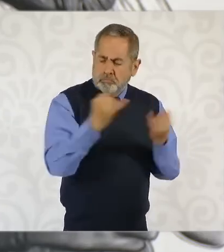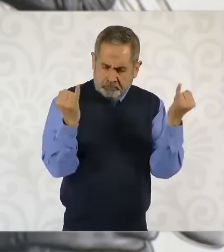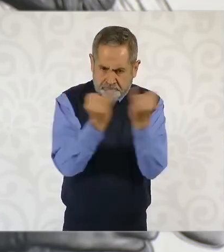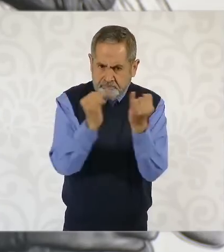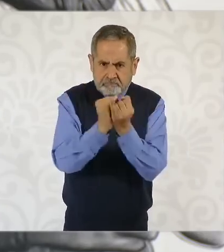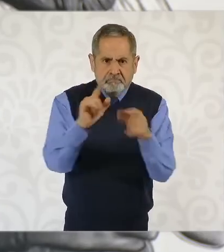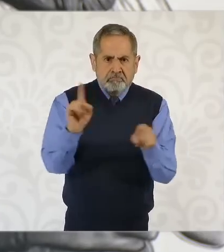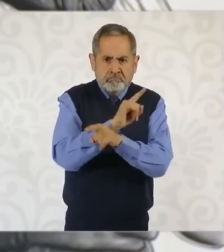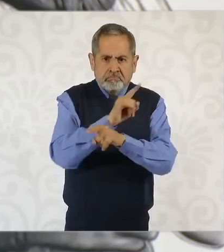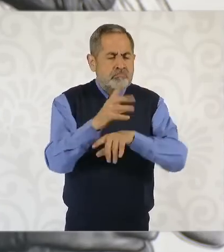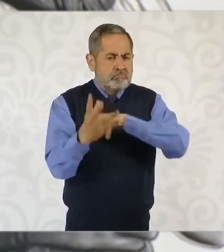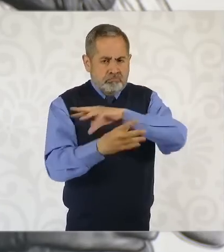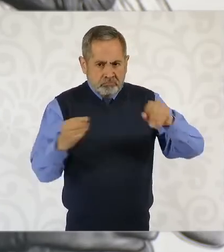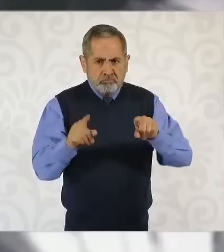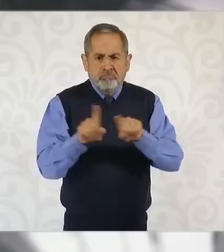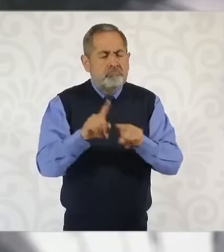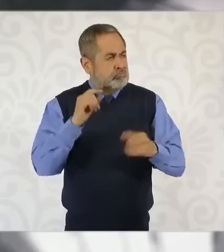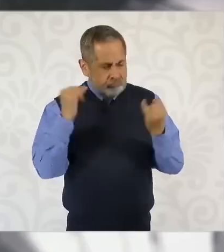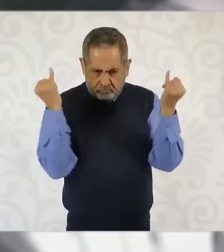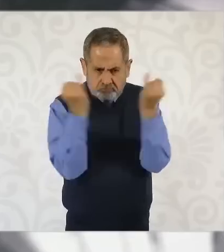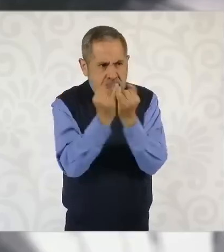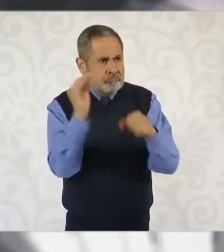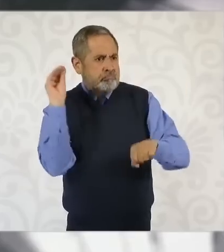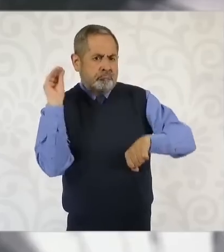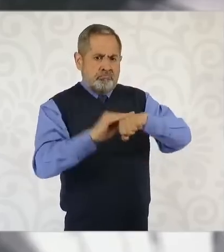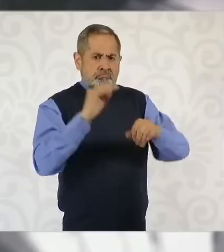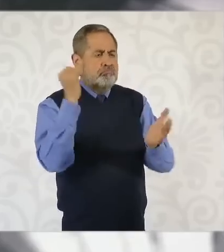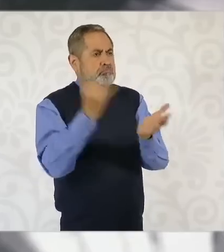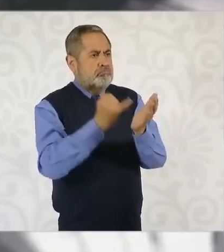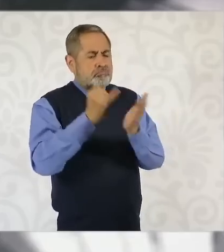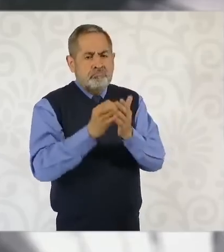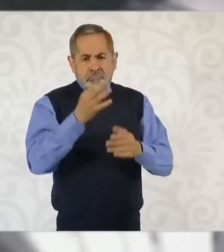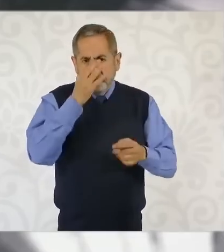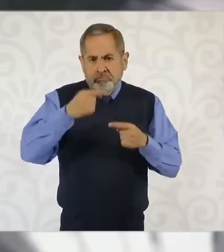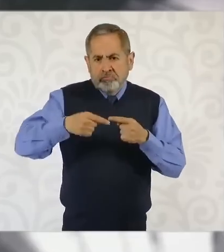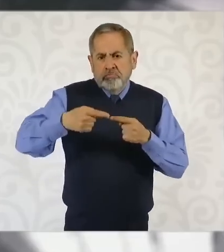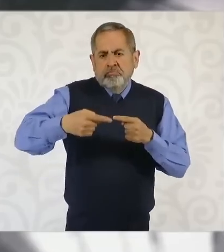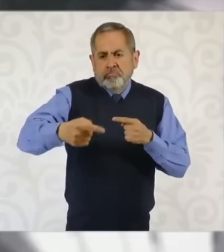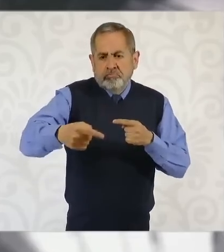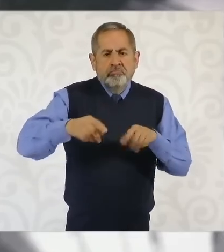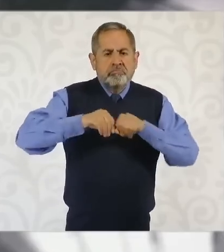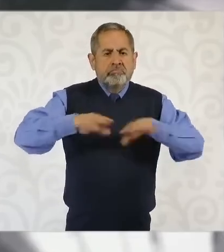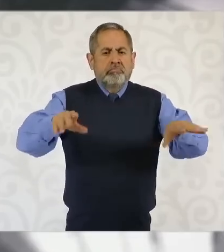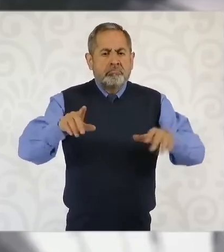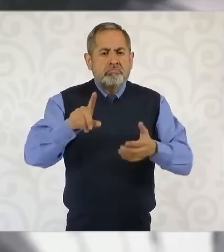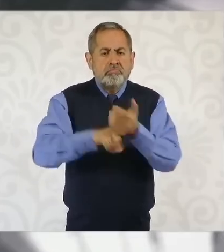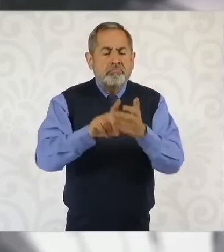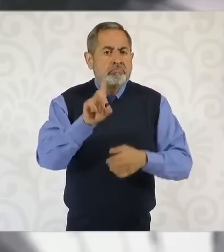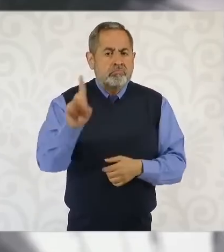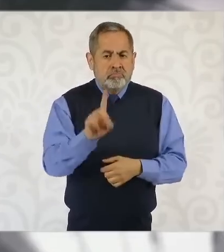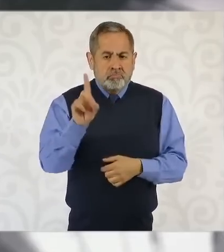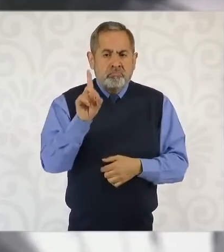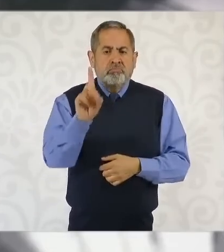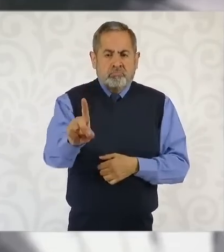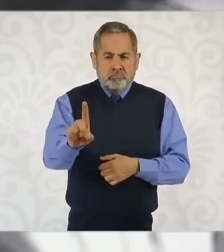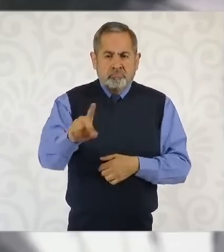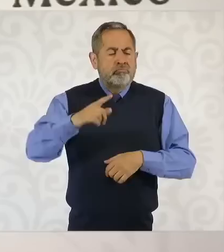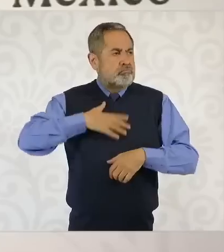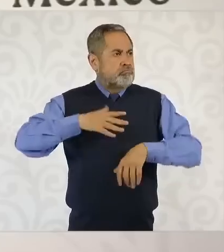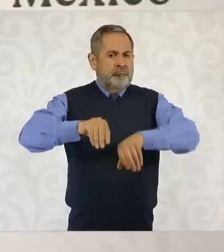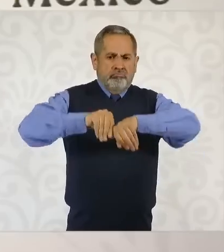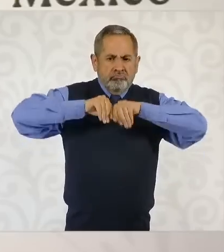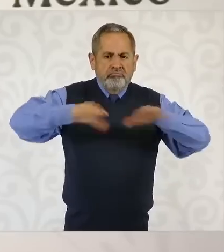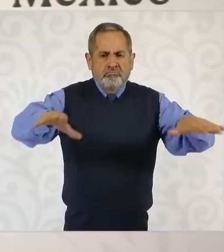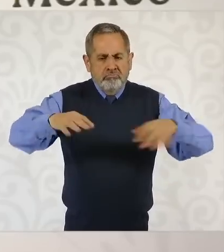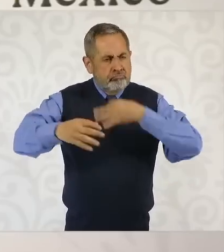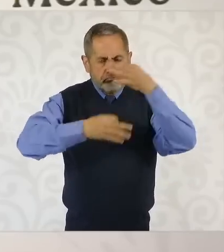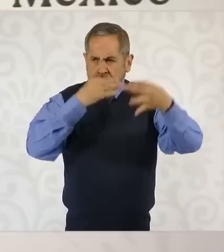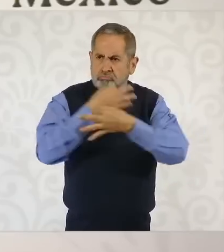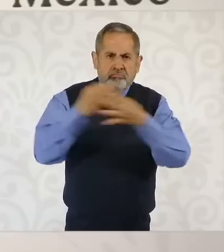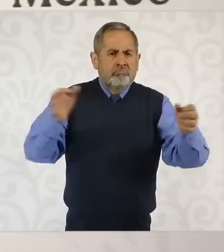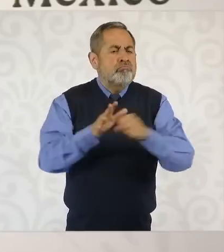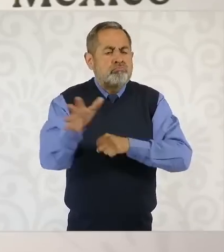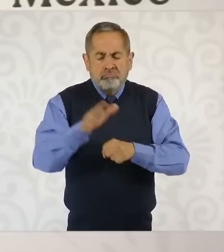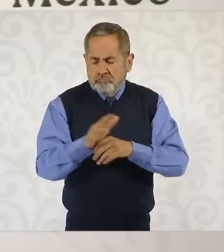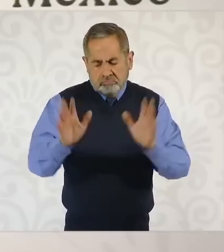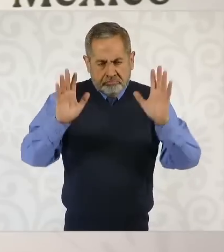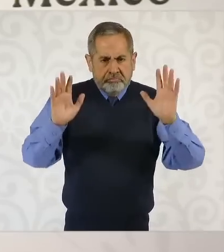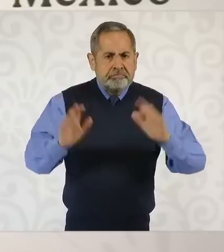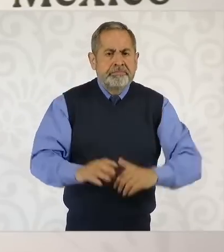y no arancelarias que anunciaré en Plaza pública el próximo domingo no es de ninguna manera o el